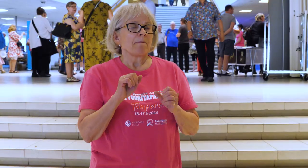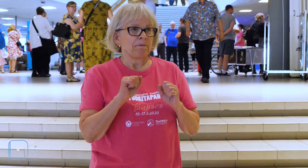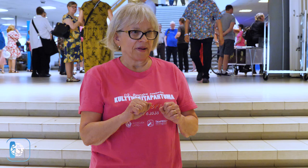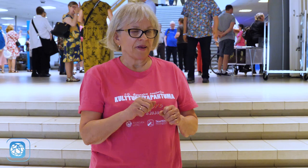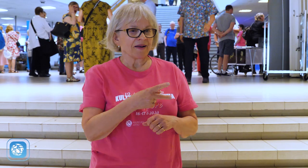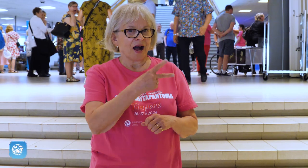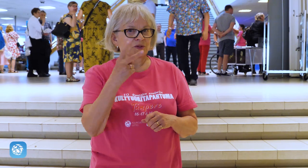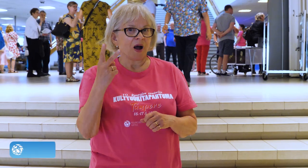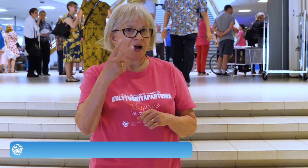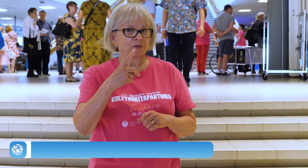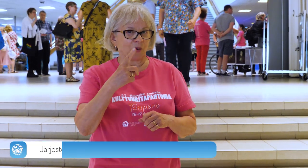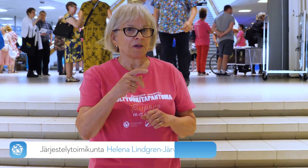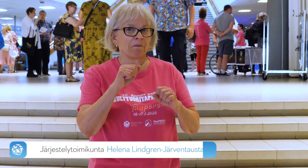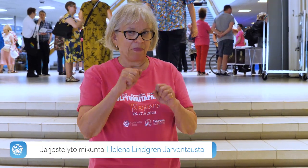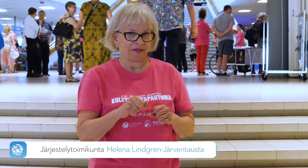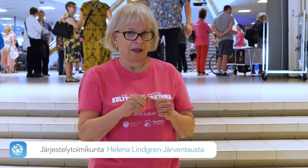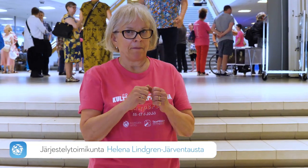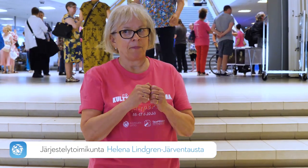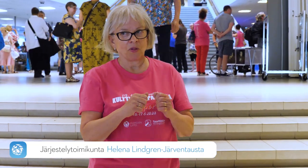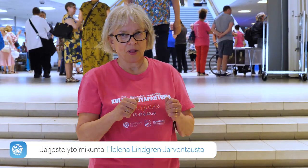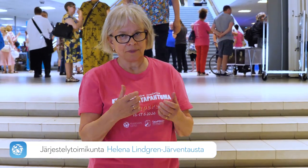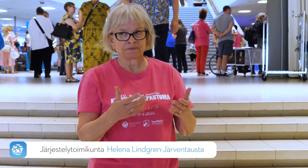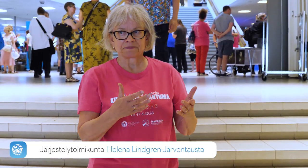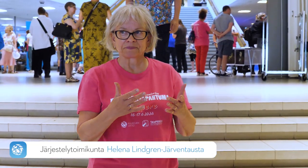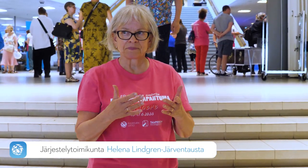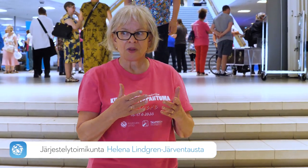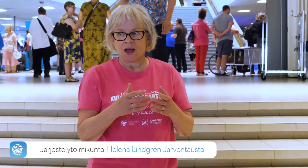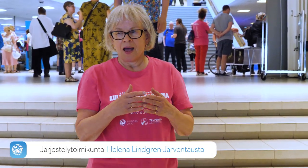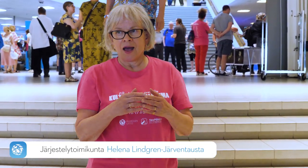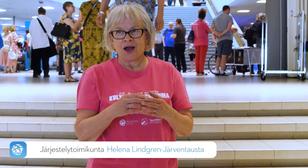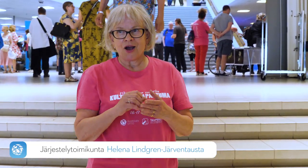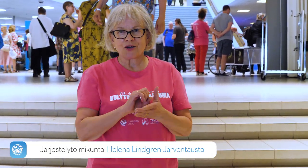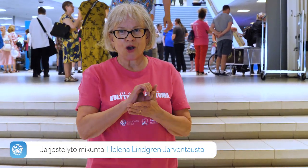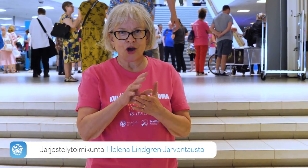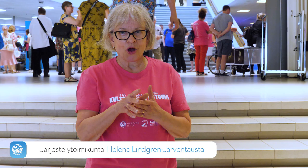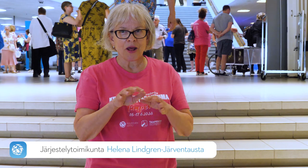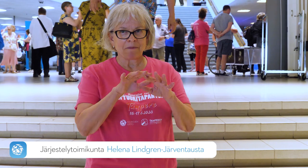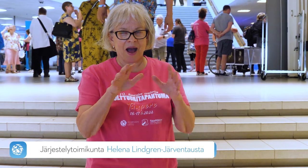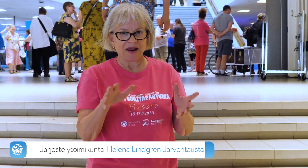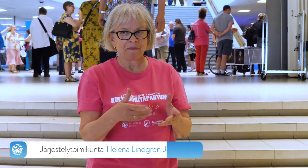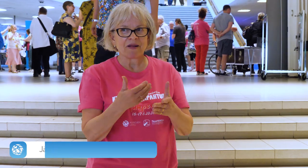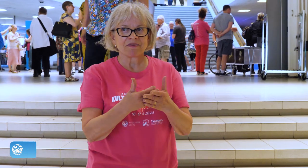Tämähän piti järjestää alun perin jo 2021, mutta tapahtuma jouduttiin perumaan -